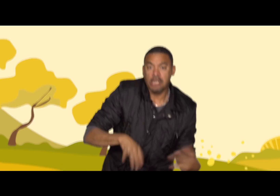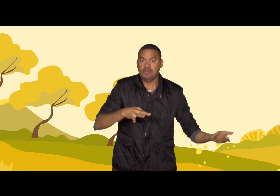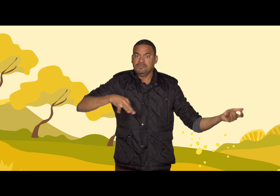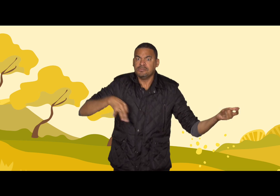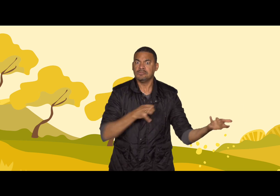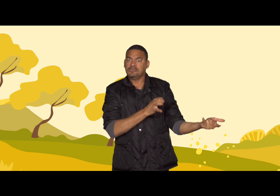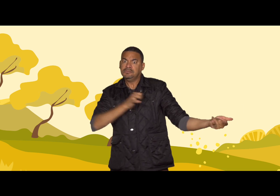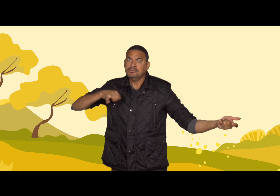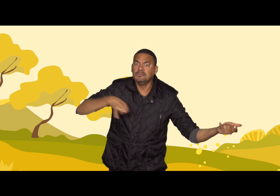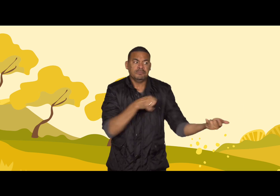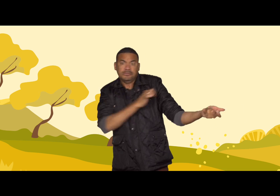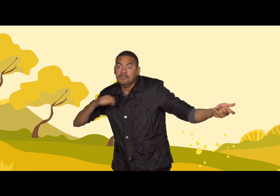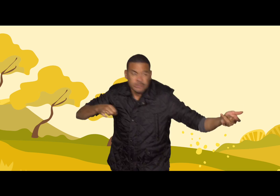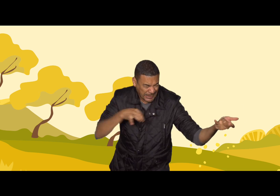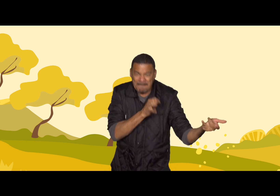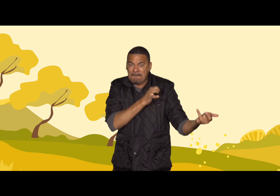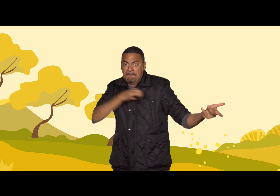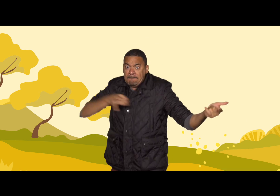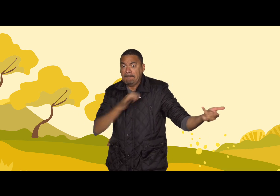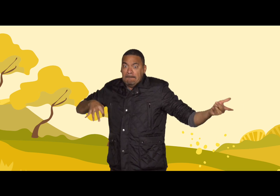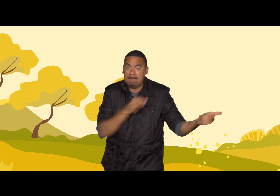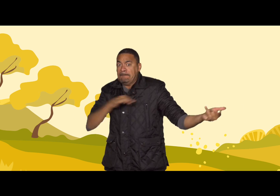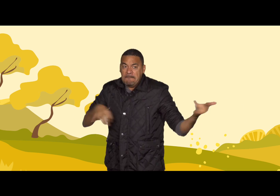Cada vez se acercaba más y el niño ahora tocaba con preocupación y desespero.